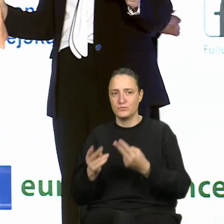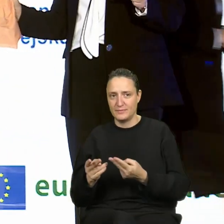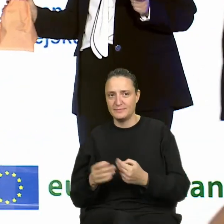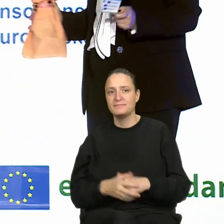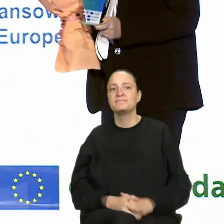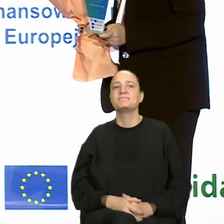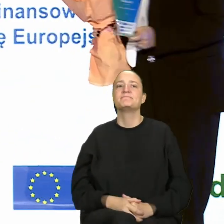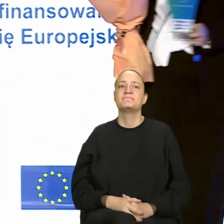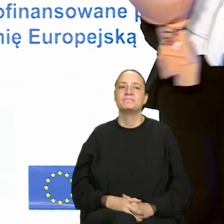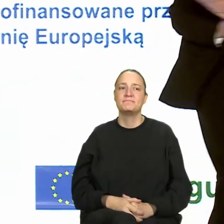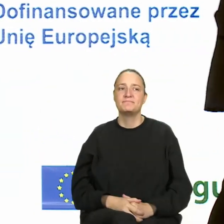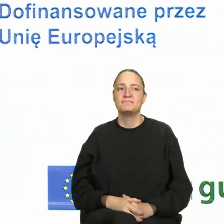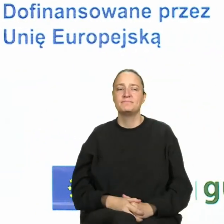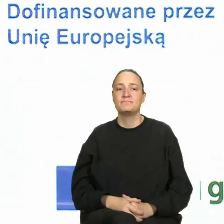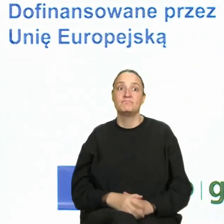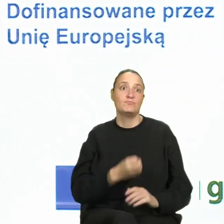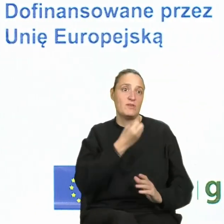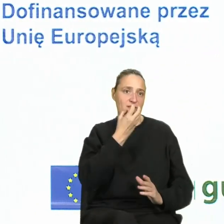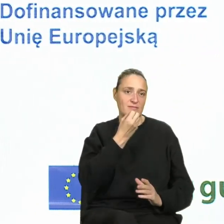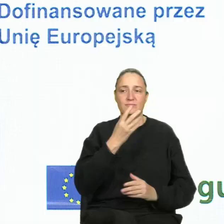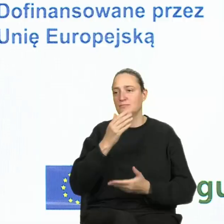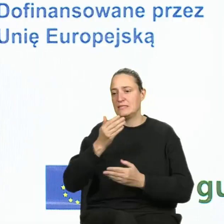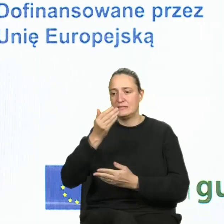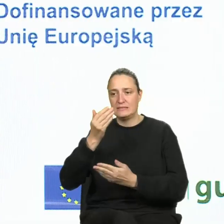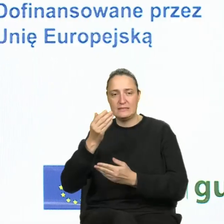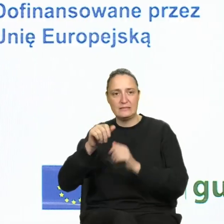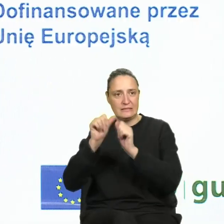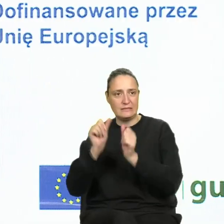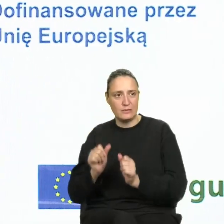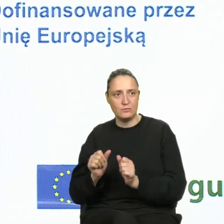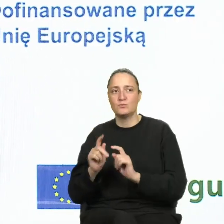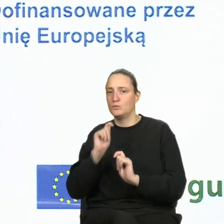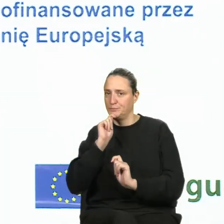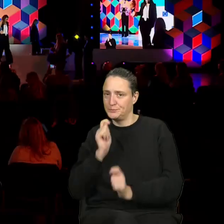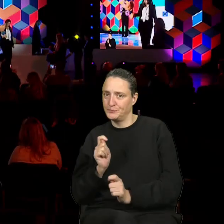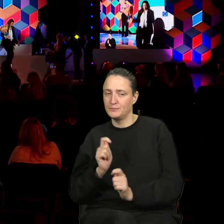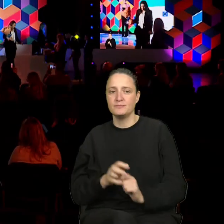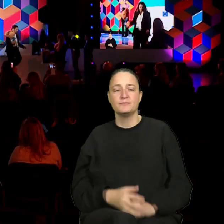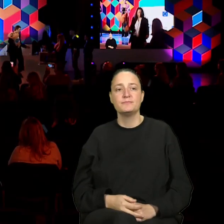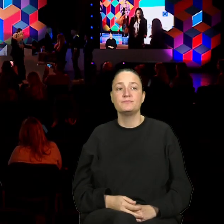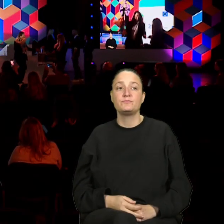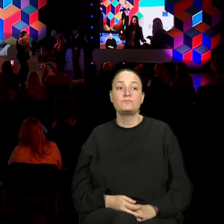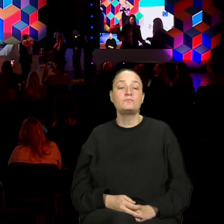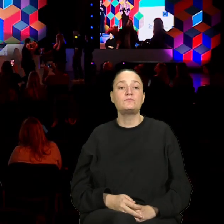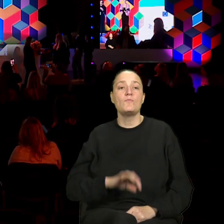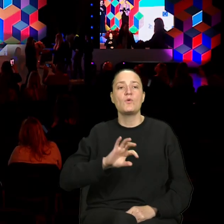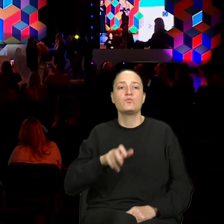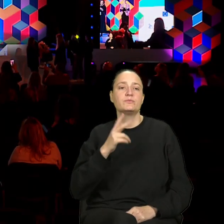państwa inicjatywy, państwa projekty, a przede wszystkim państwa zaangażowanie, praca i wysiłek. To dla nas jeszcze większa inspiracja i